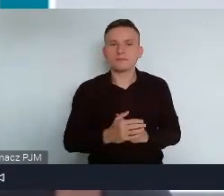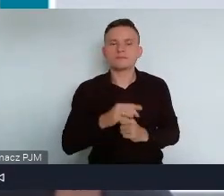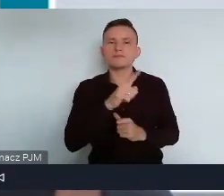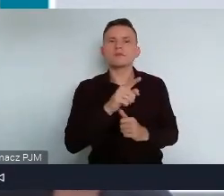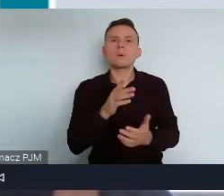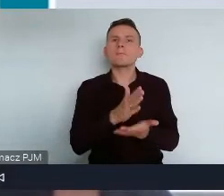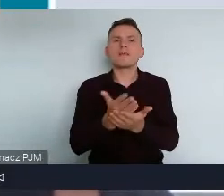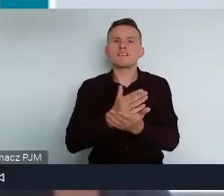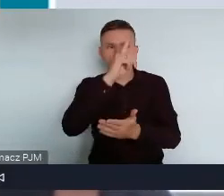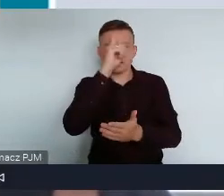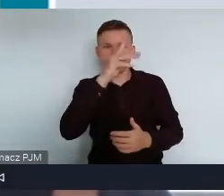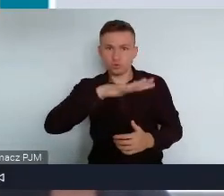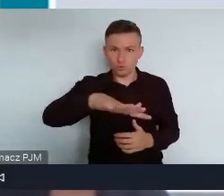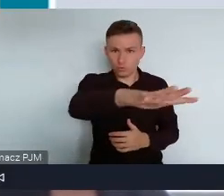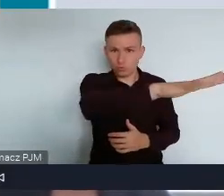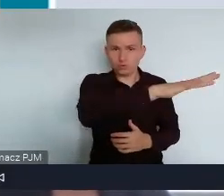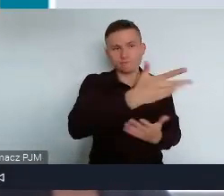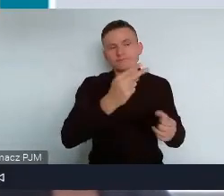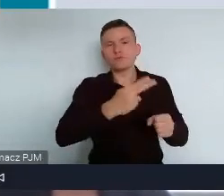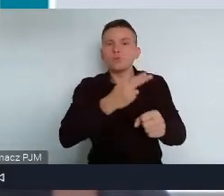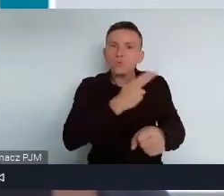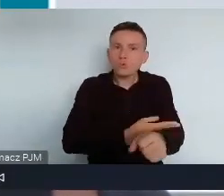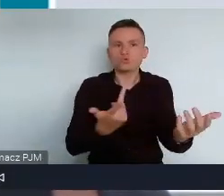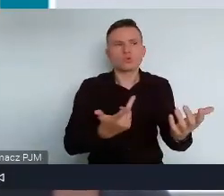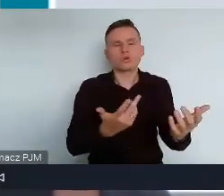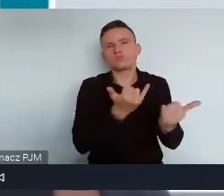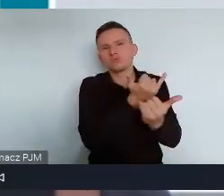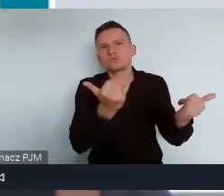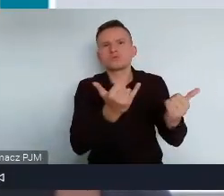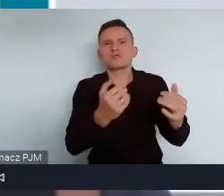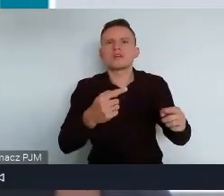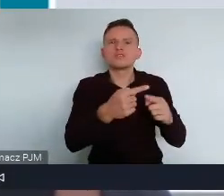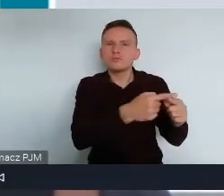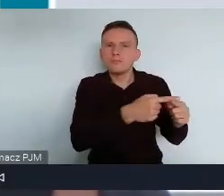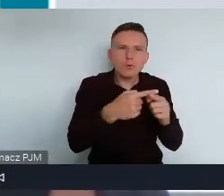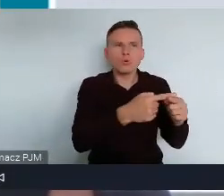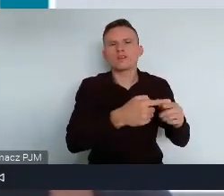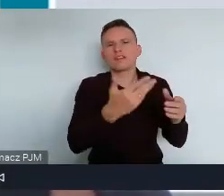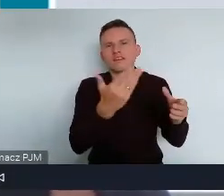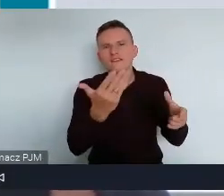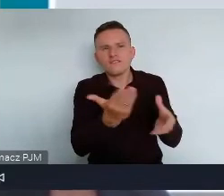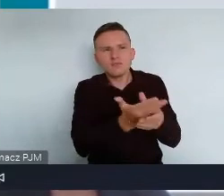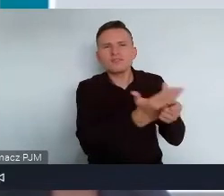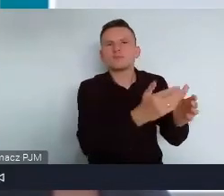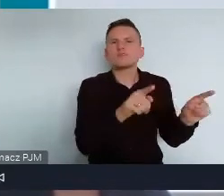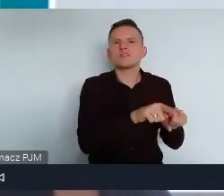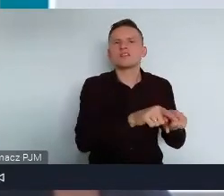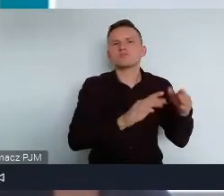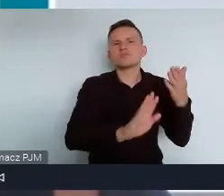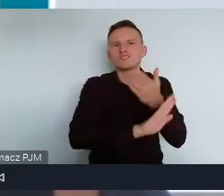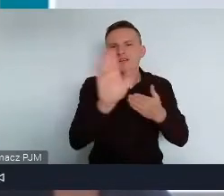czyli urzędem, jego jednostkami, spółkami, ale również władzami czy przedstawicielami władz regionalnych,